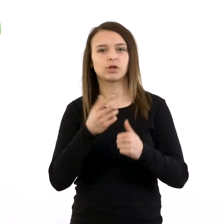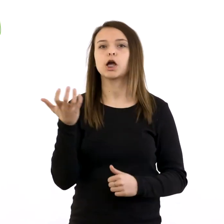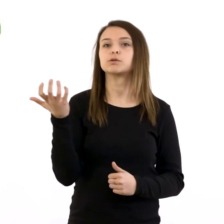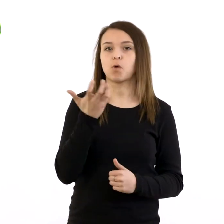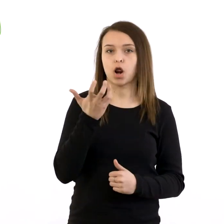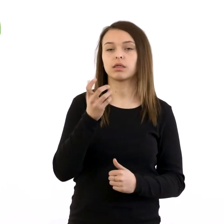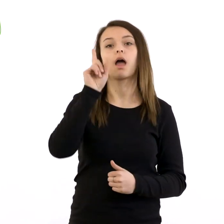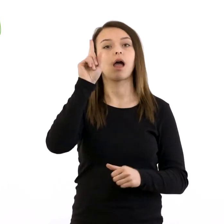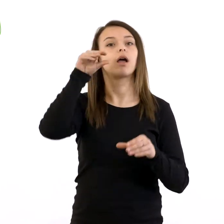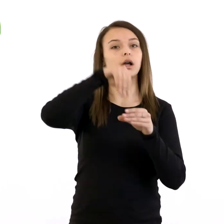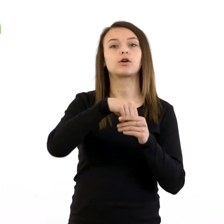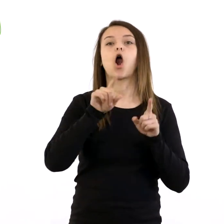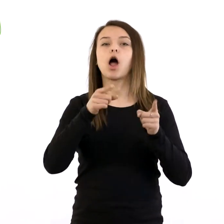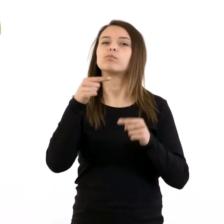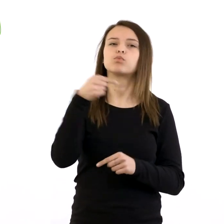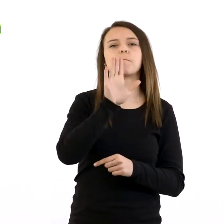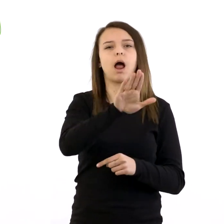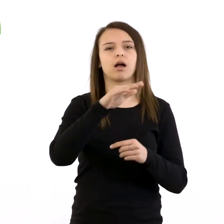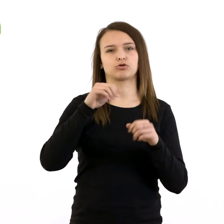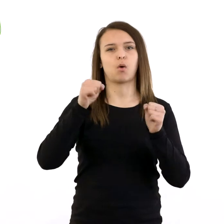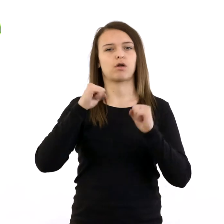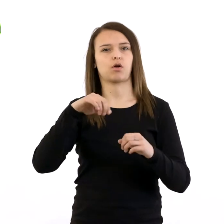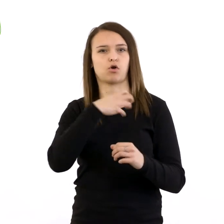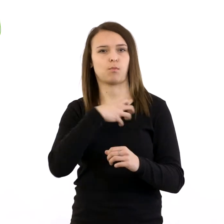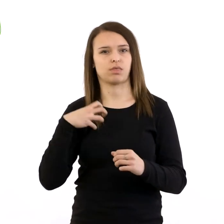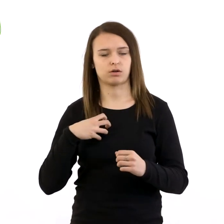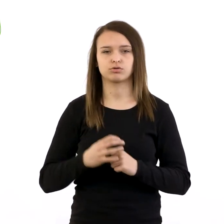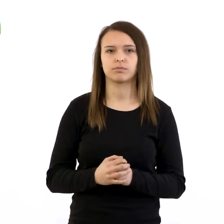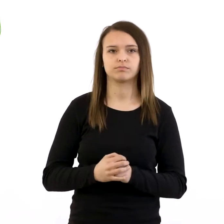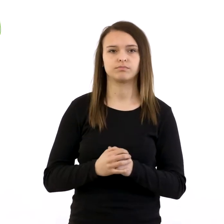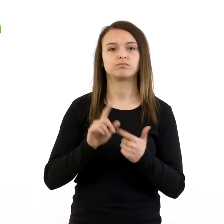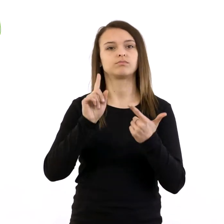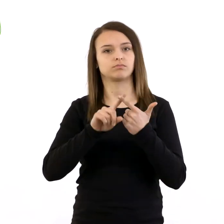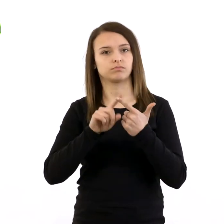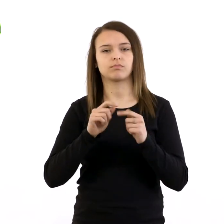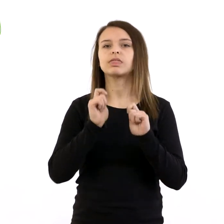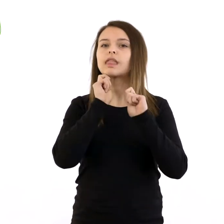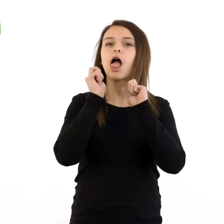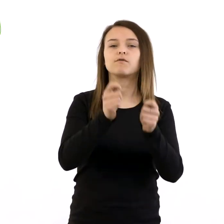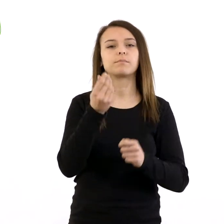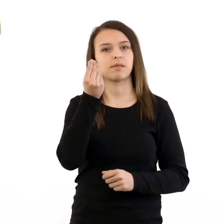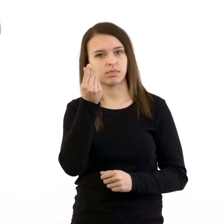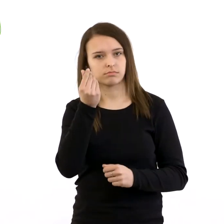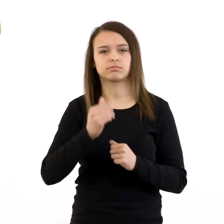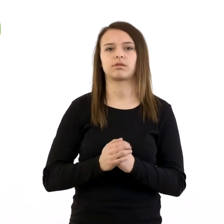sponsoring (organizacja musi mieć działalność gospodarczą); darowizna pieniężna;